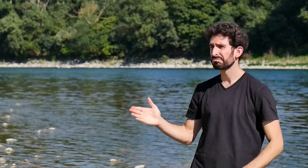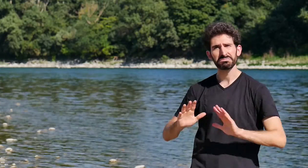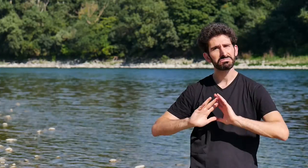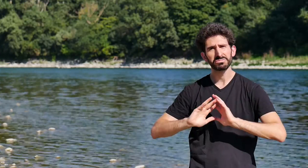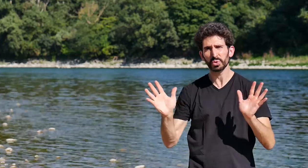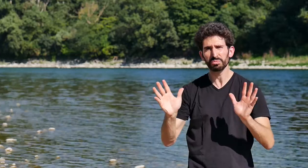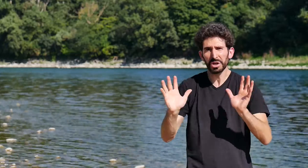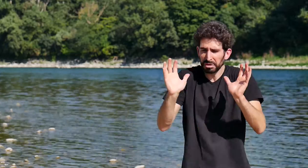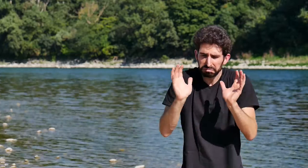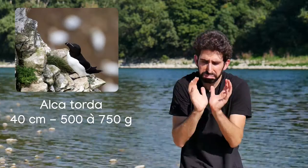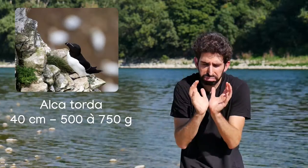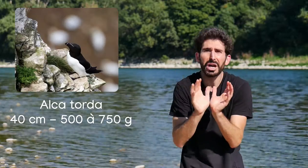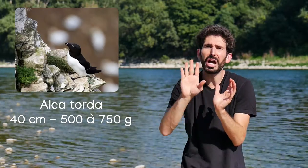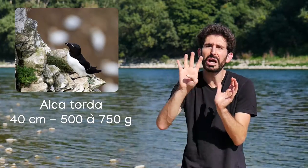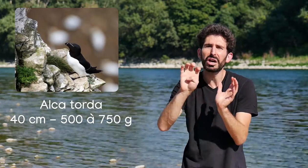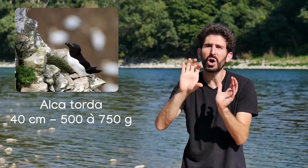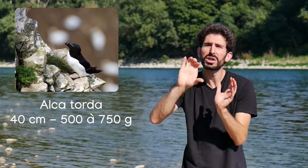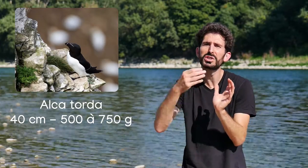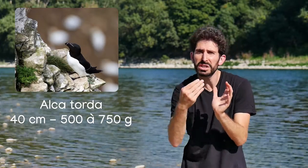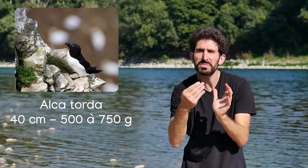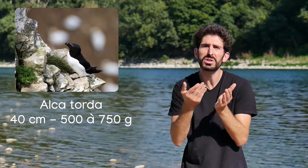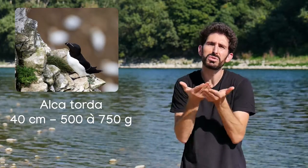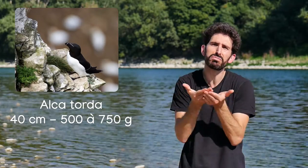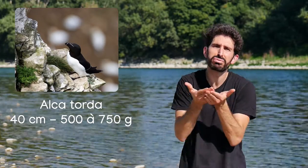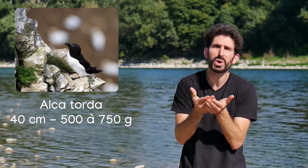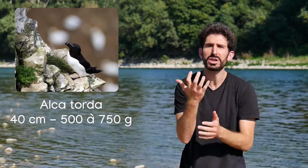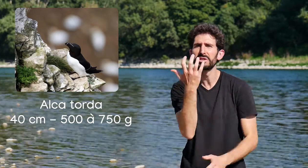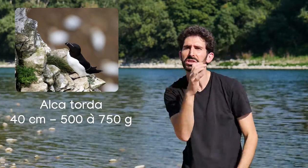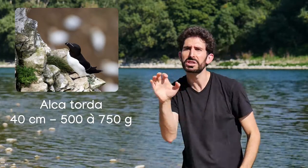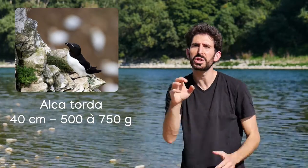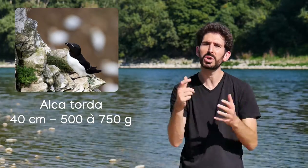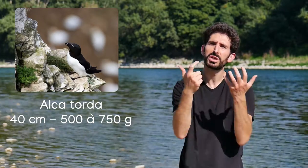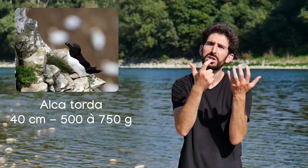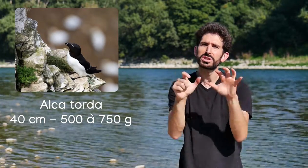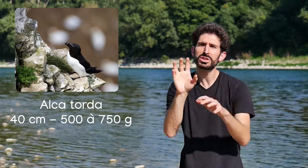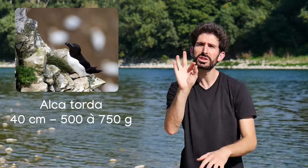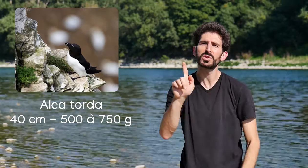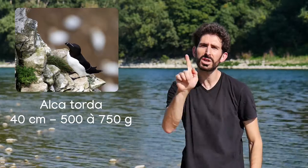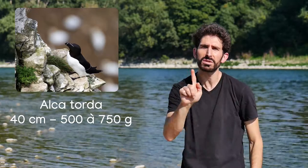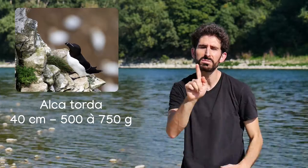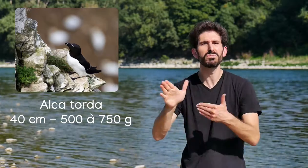C'est tout. Il est petit : 40 cm et 500 à 750 g.